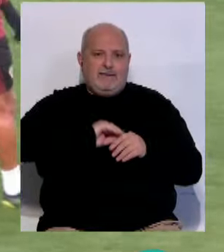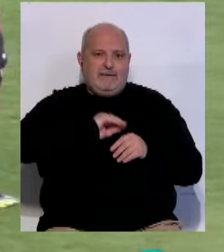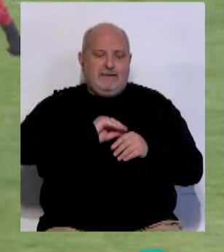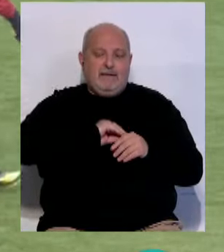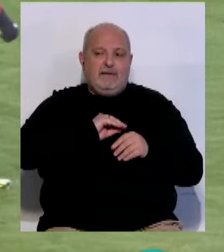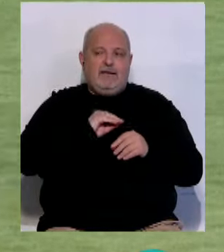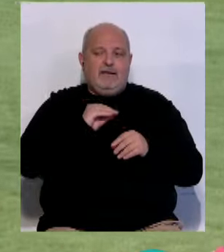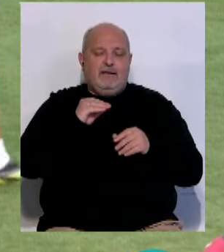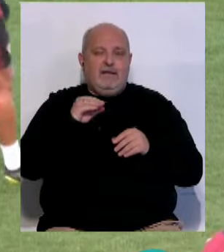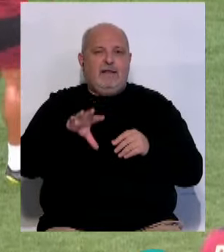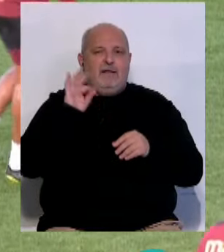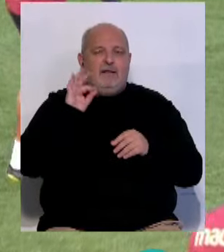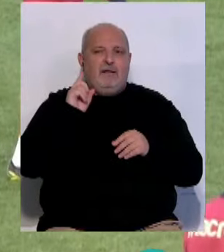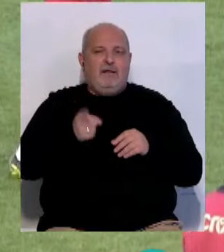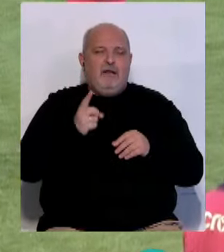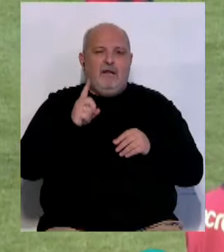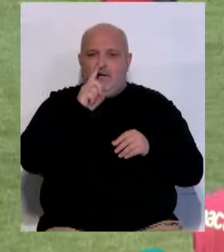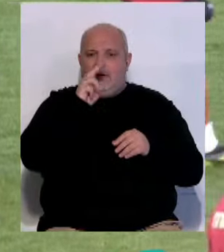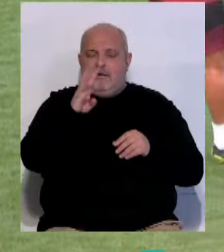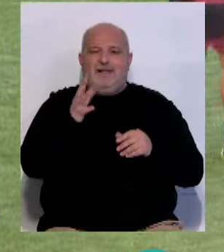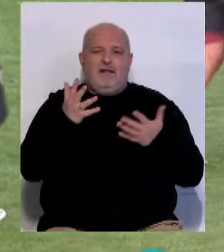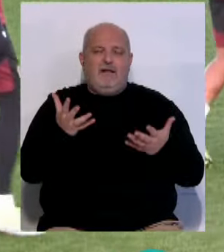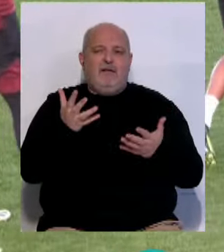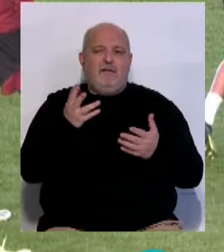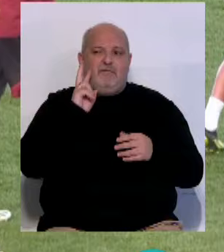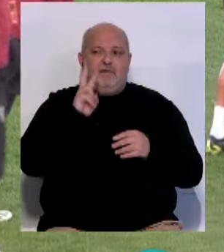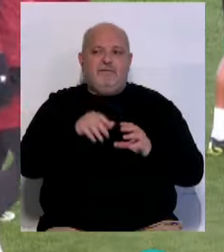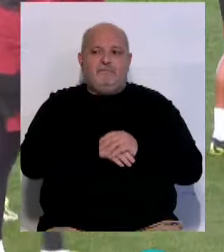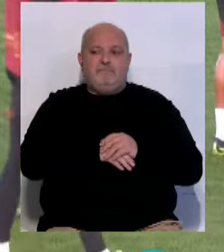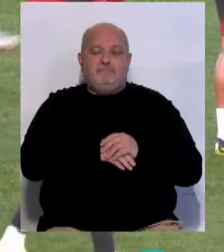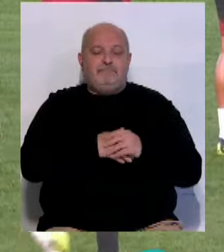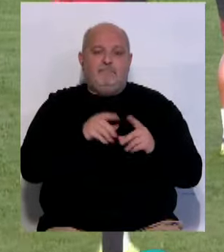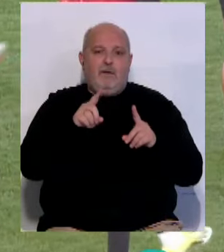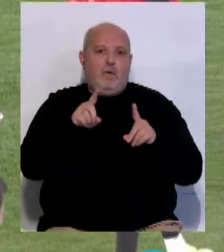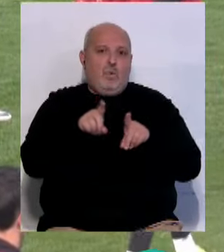que se diferir en varios años que son lo que lo que estamos viendo pero no es menos cierto que